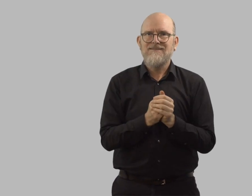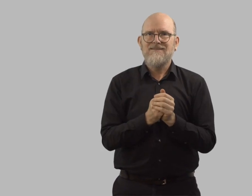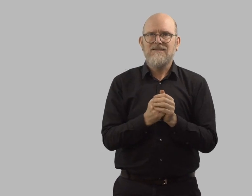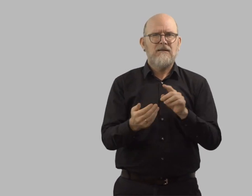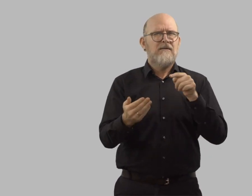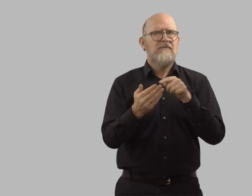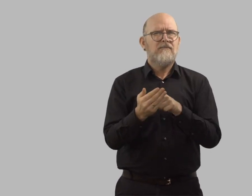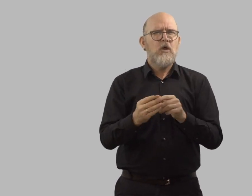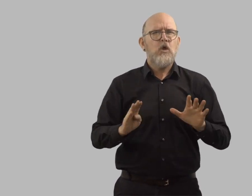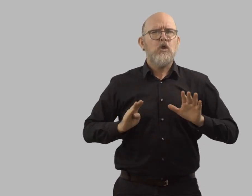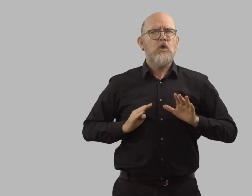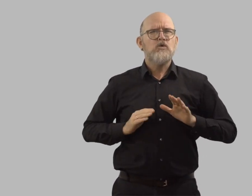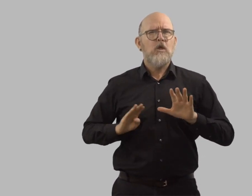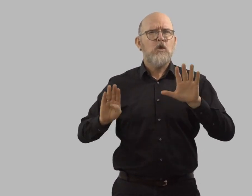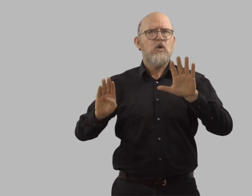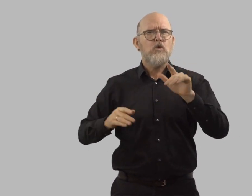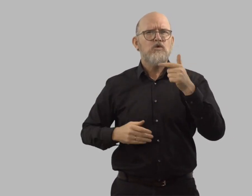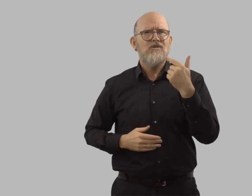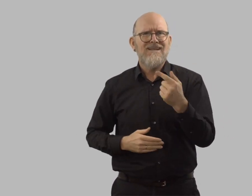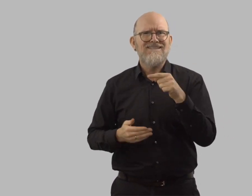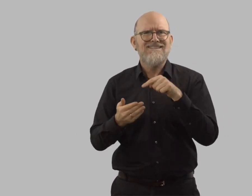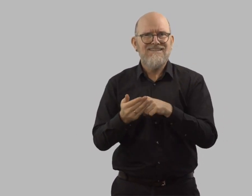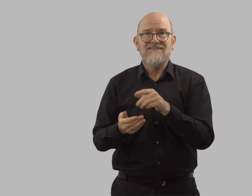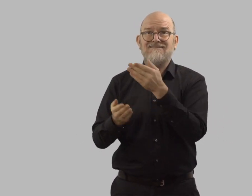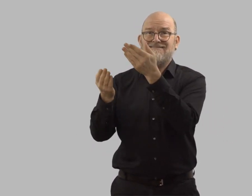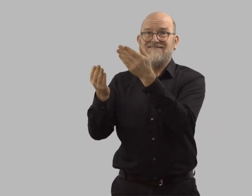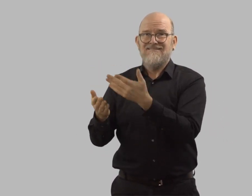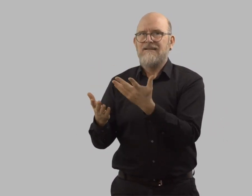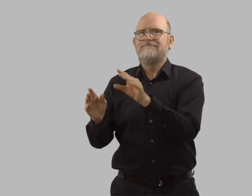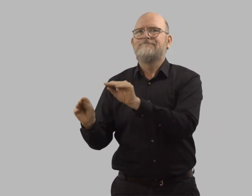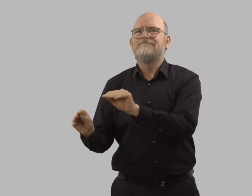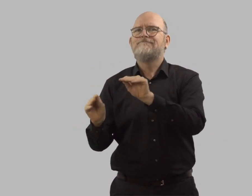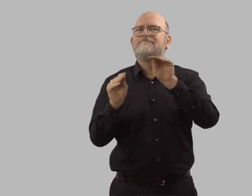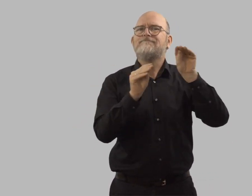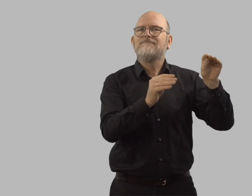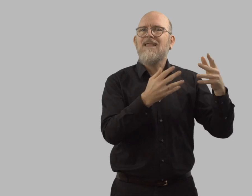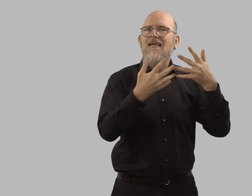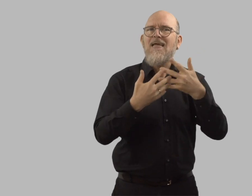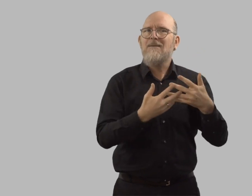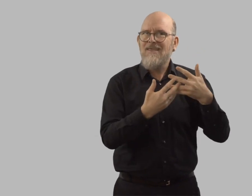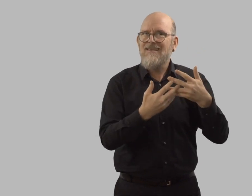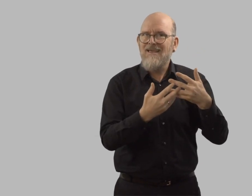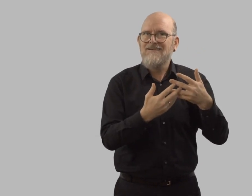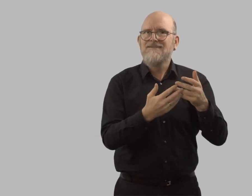1929 wanderte Klien in die USA aus.